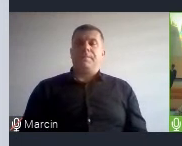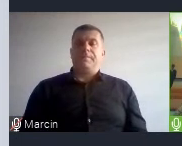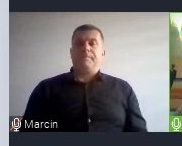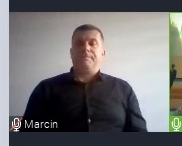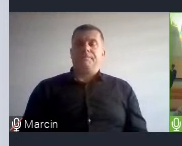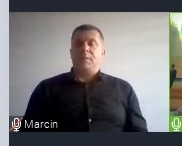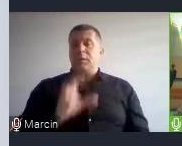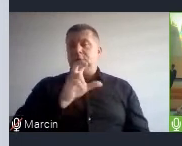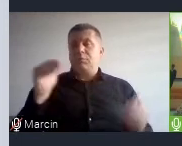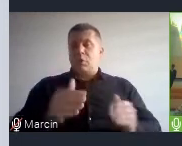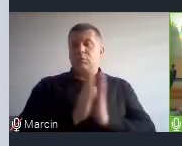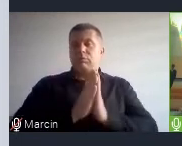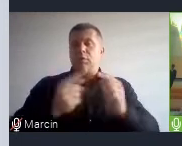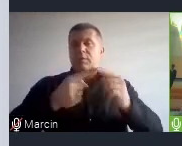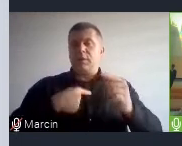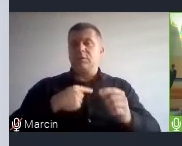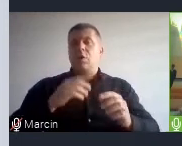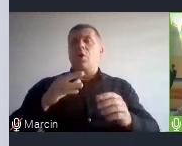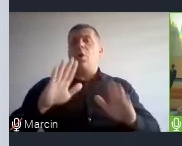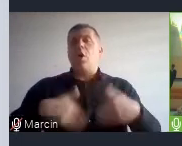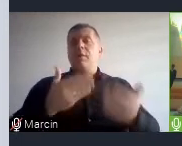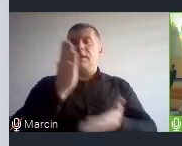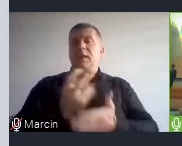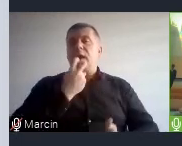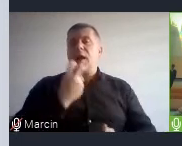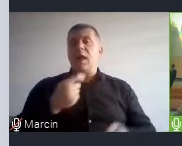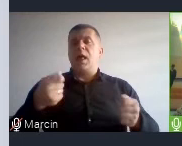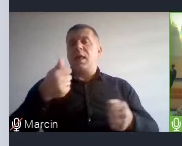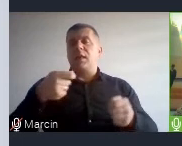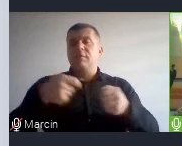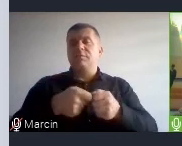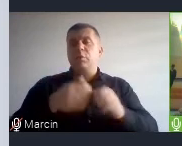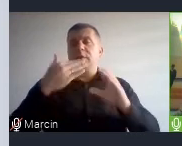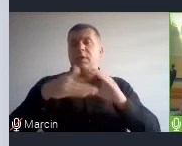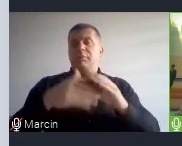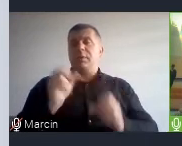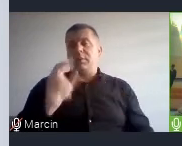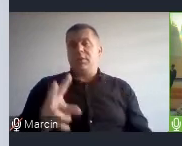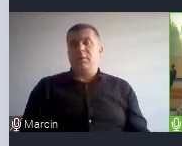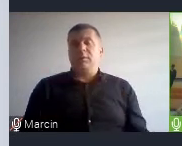Czy można prosić o wysłanie ofert tylko o wysłanie formy elektronicznej na wspólny e-mail? Tak.